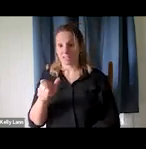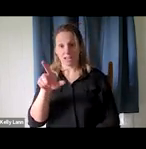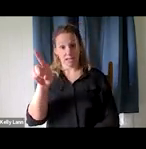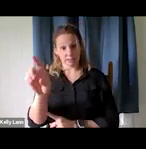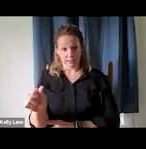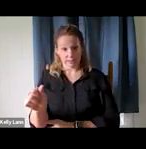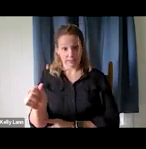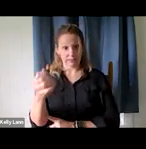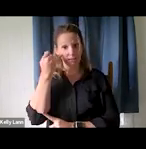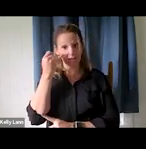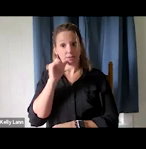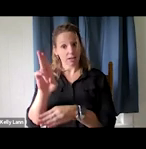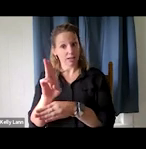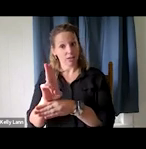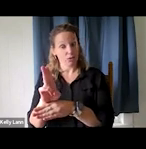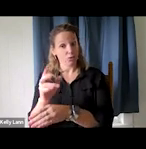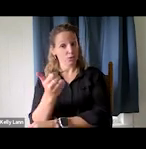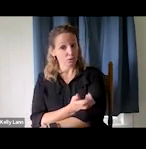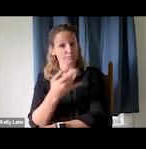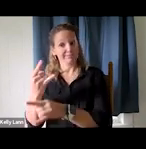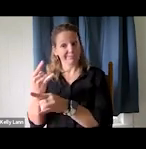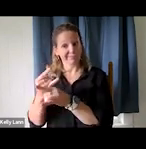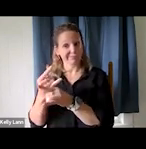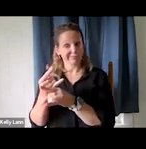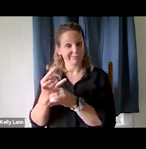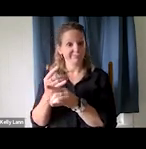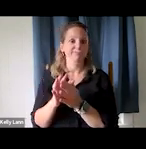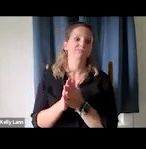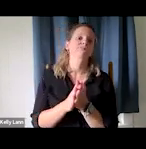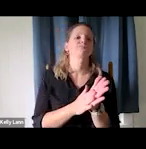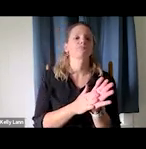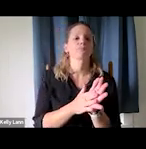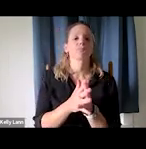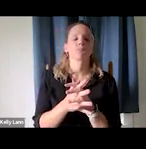si no consumiera las drogas o el alcohol. Un ejemplo de eso